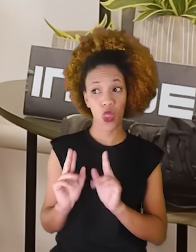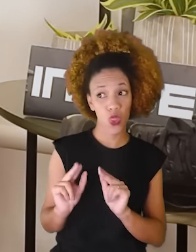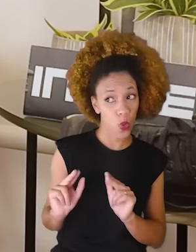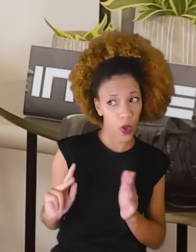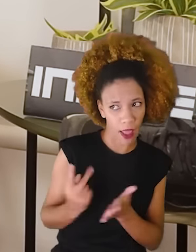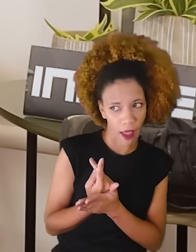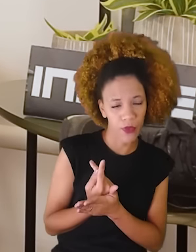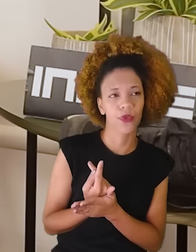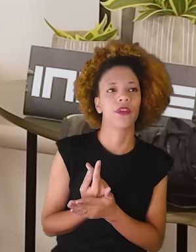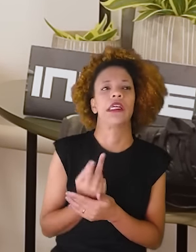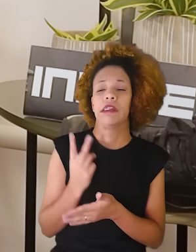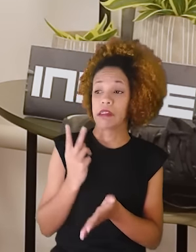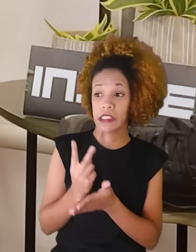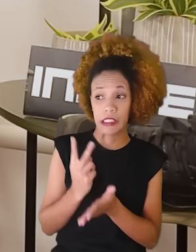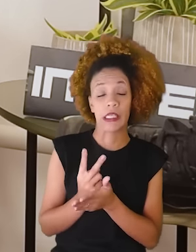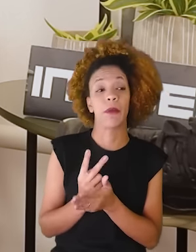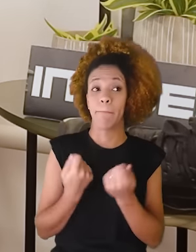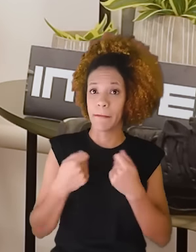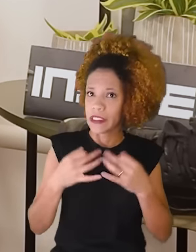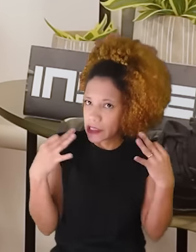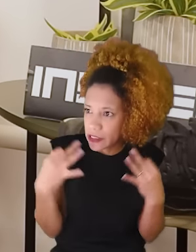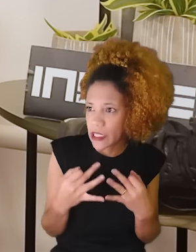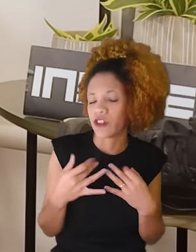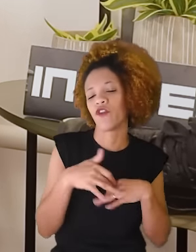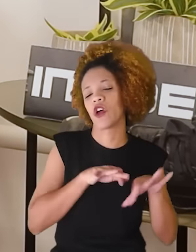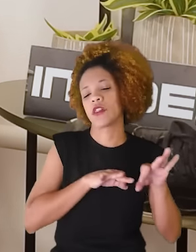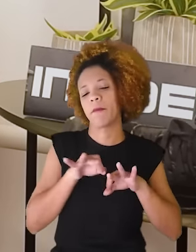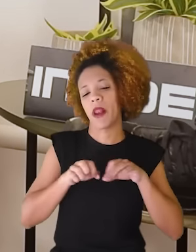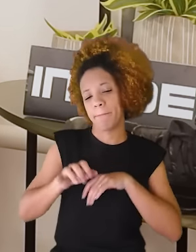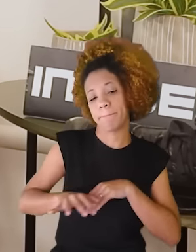aconteceu de dar errado tá eu sempre falo cara tem que dar certo e já vou preparando o ambiente para